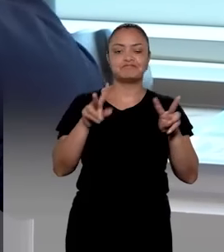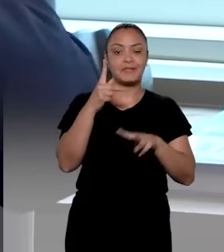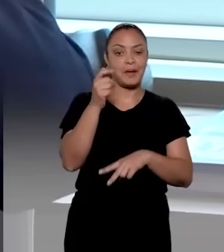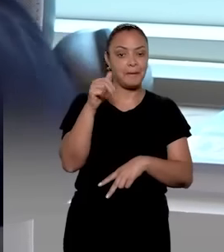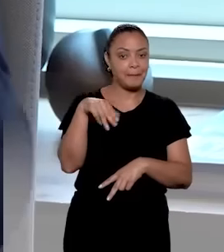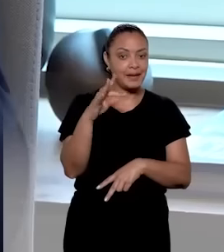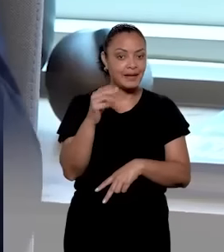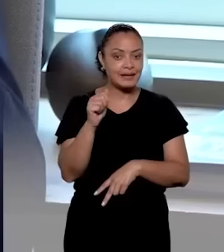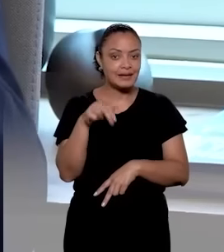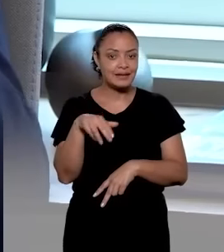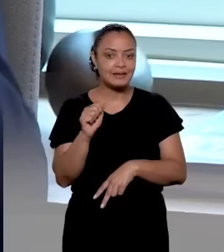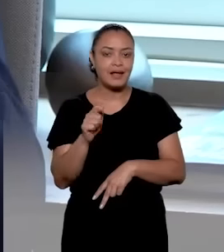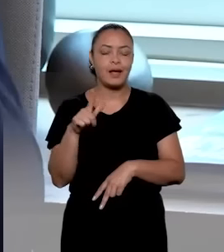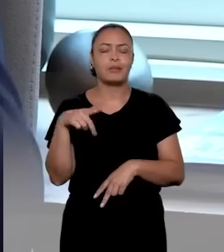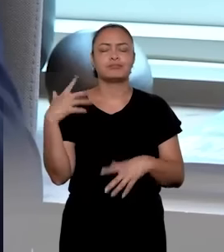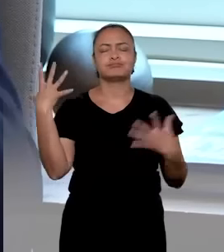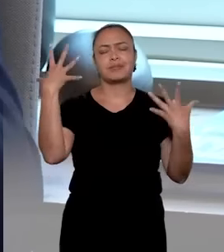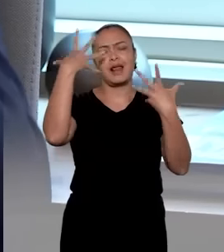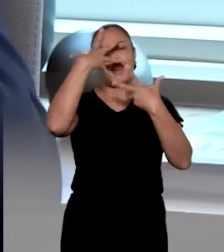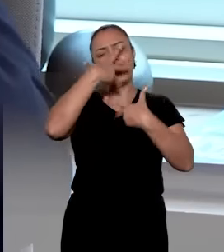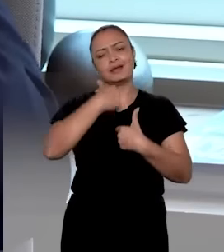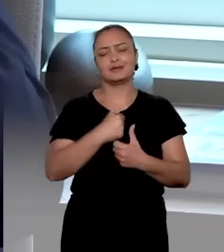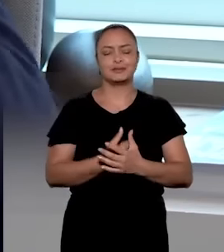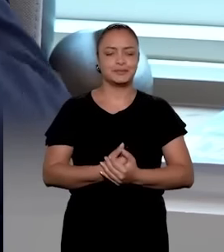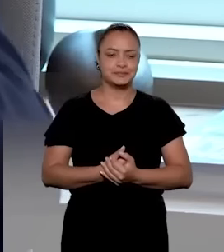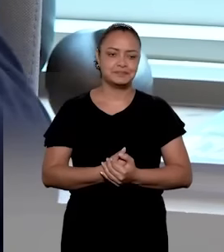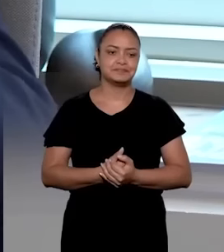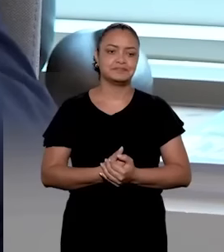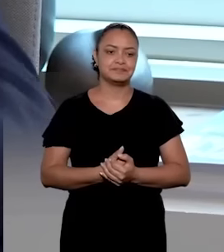aquilo... o Pantanal é uma coisa, para mim é a coisa mais linda do mundo o Pantanal, uma coisa